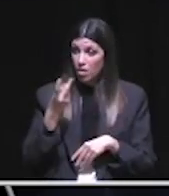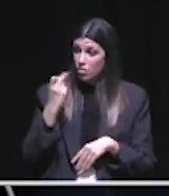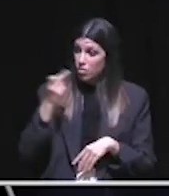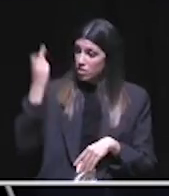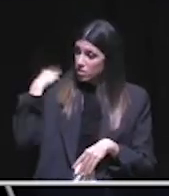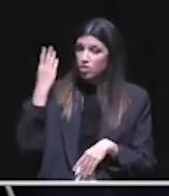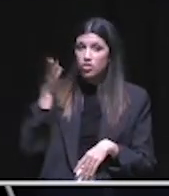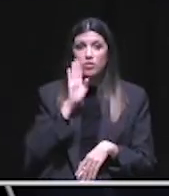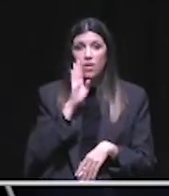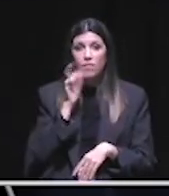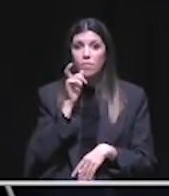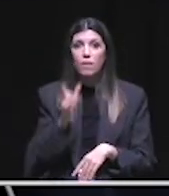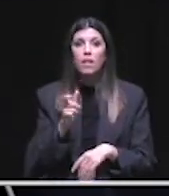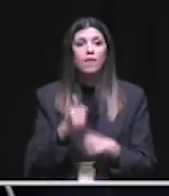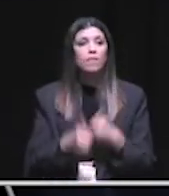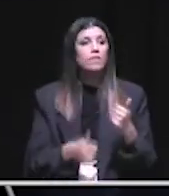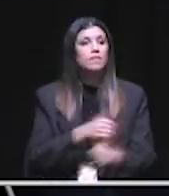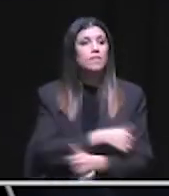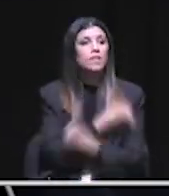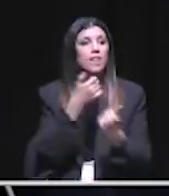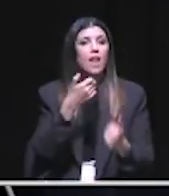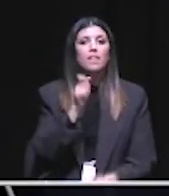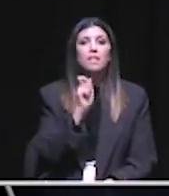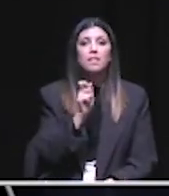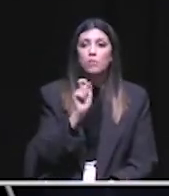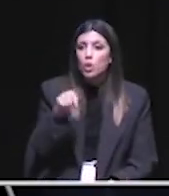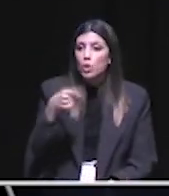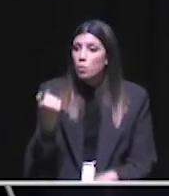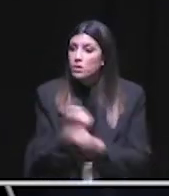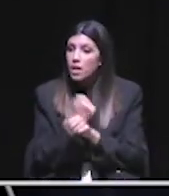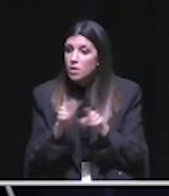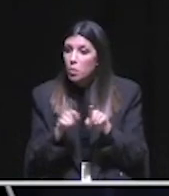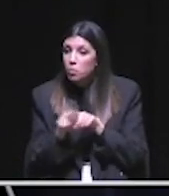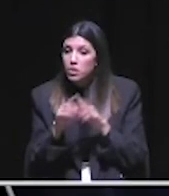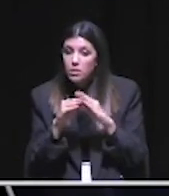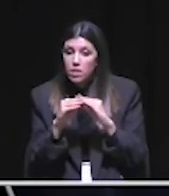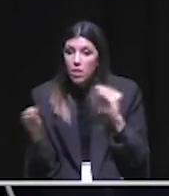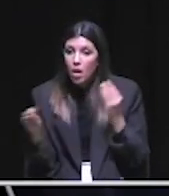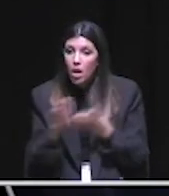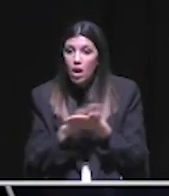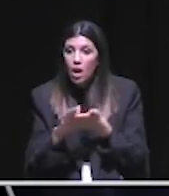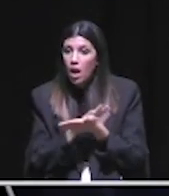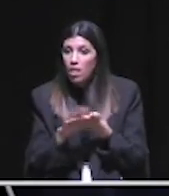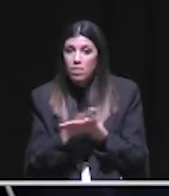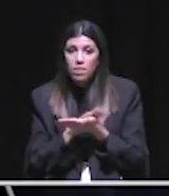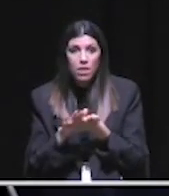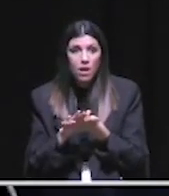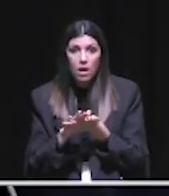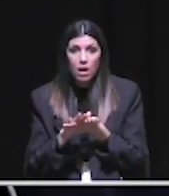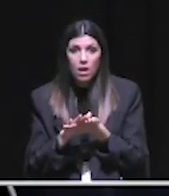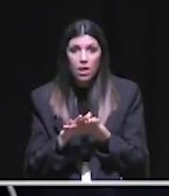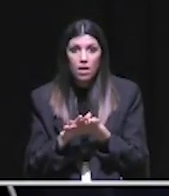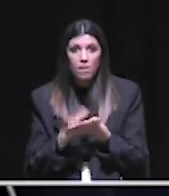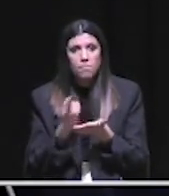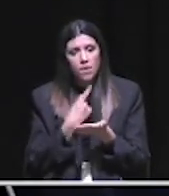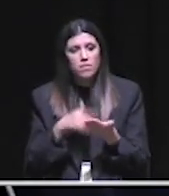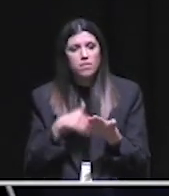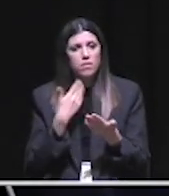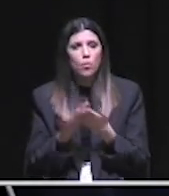o uso da expressão Cidade dos 15 minutos sem a ação política consequente para efetivamente garantir uma cidade de bairros e de proximidade.